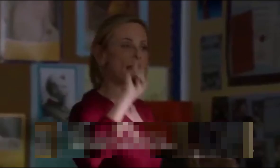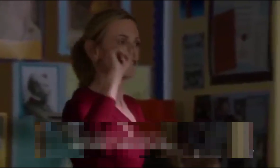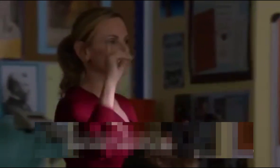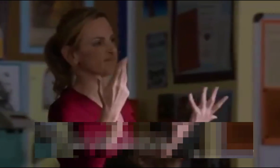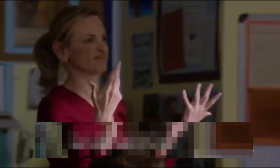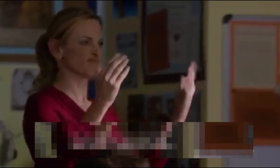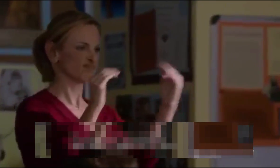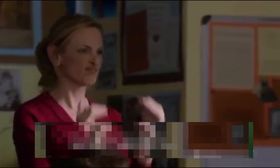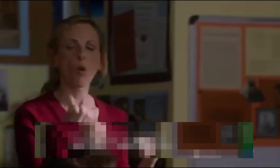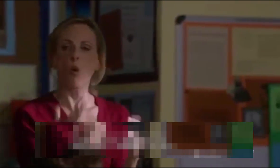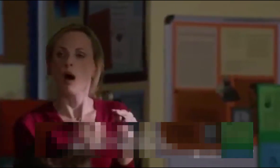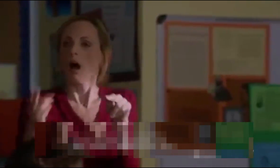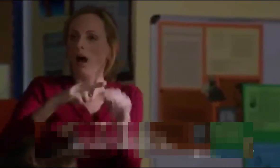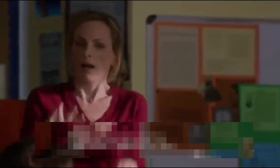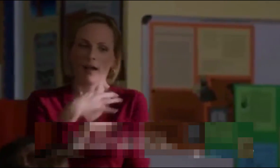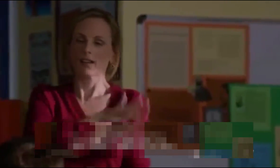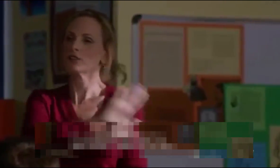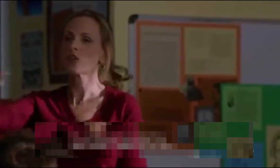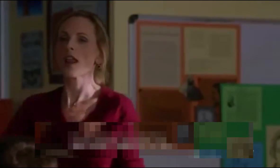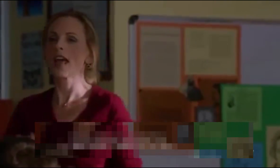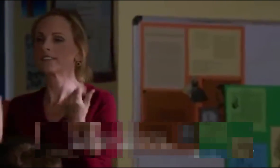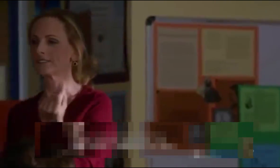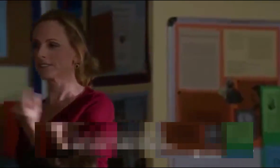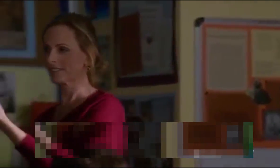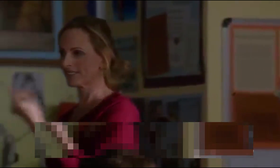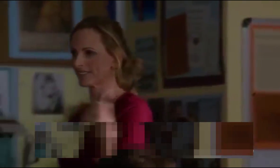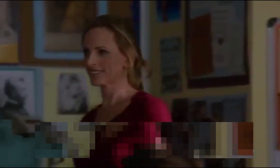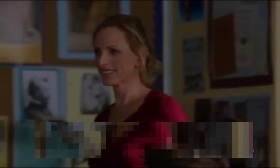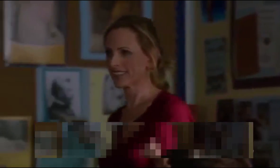euch vom Leben etwas genommen ... oder ihm etwas zugefügt hat?